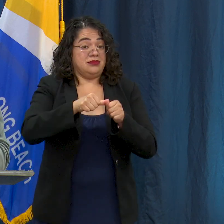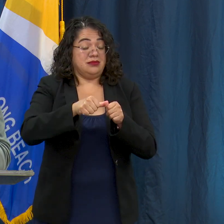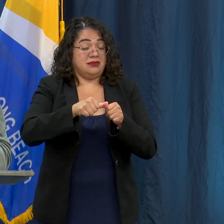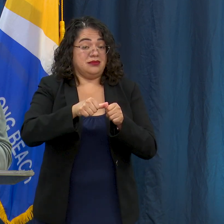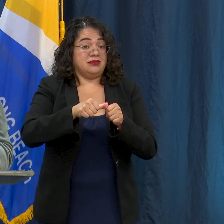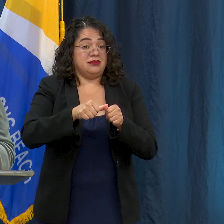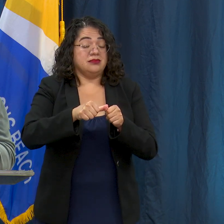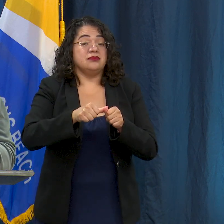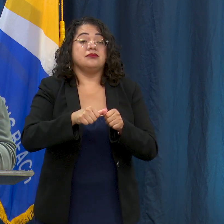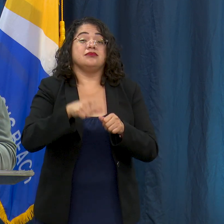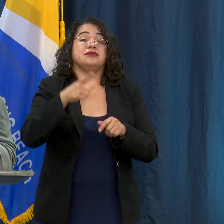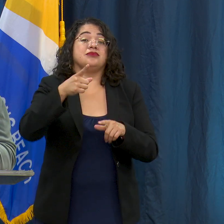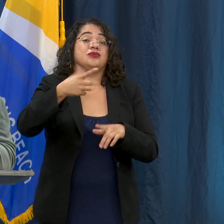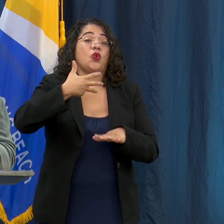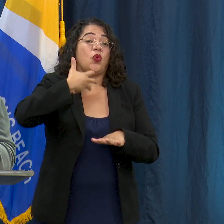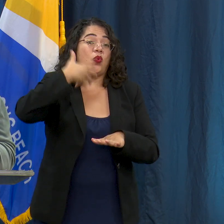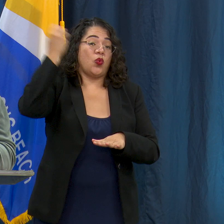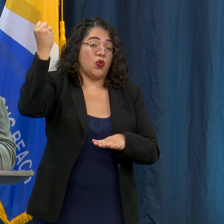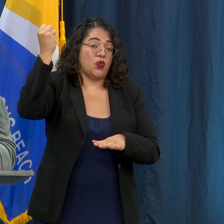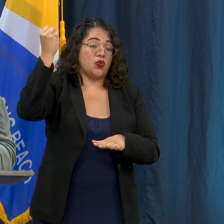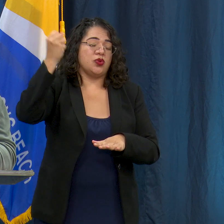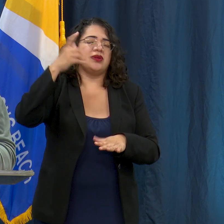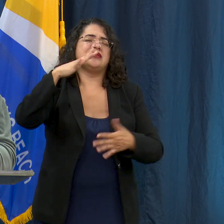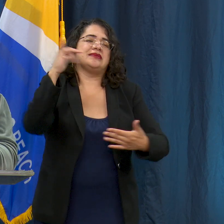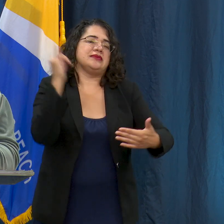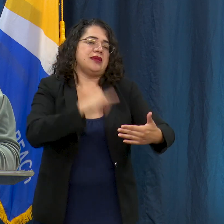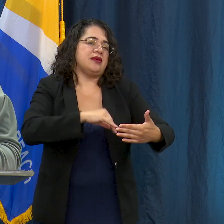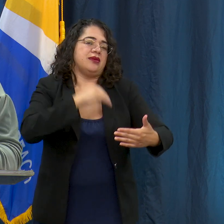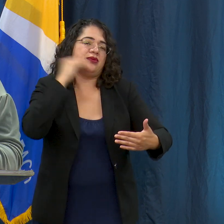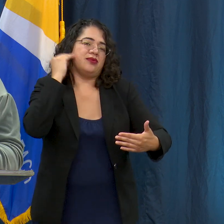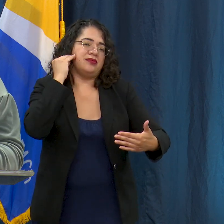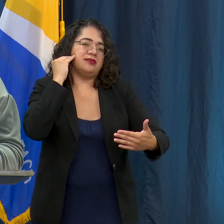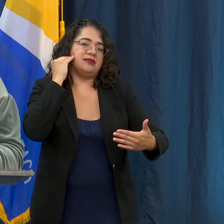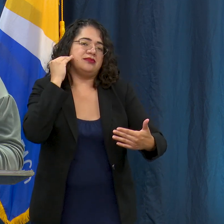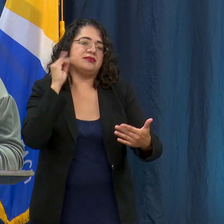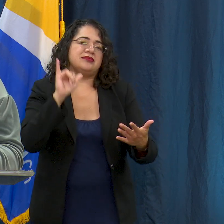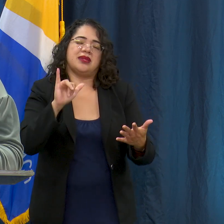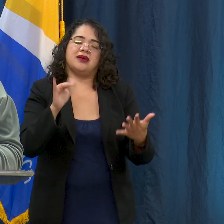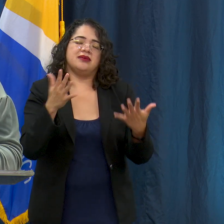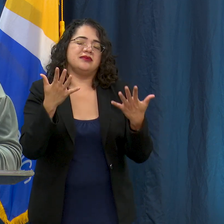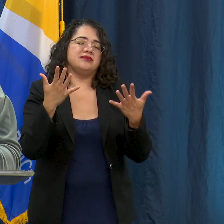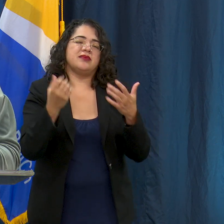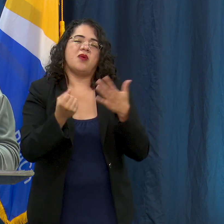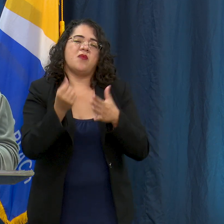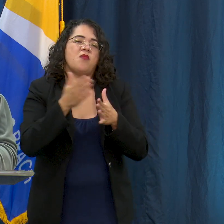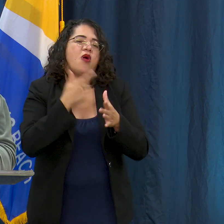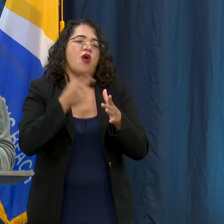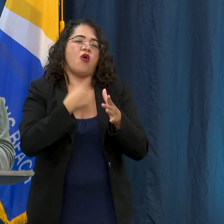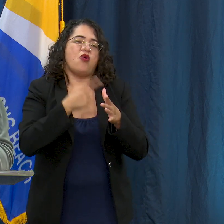las personas Maori si Caden en sus Casas una responsabilidad A's personales que